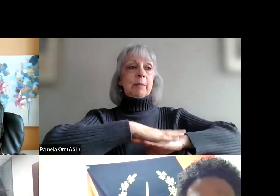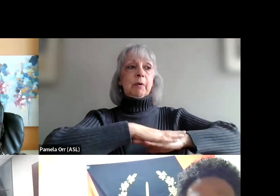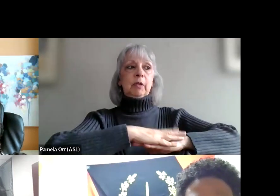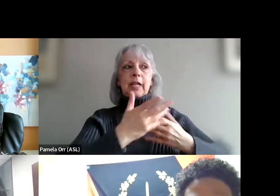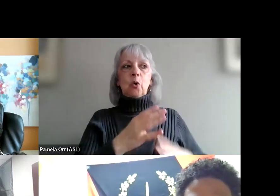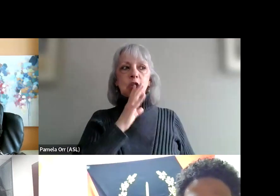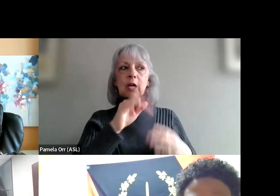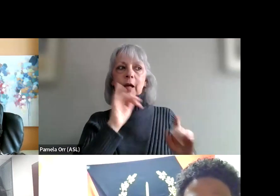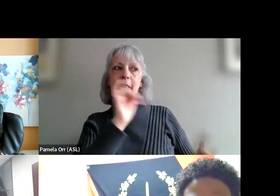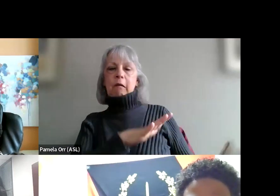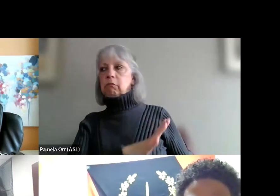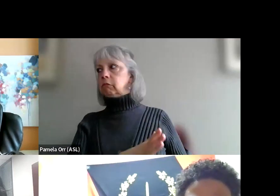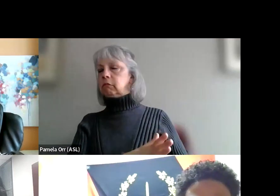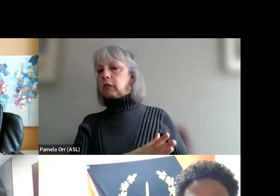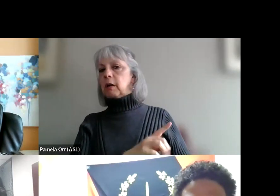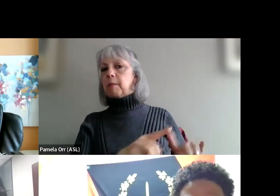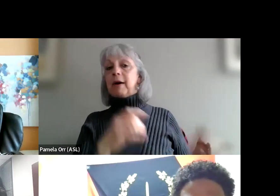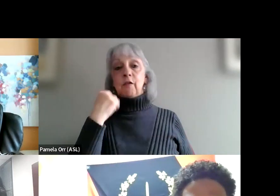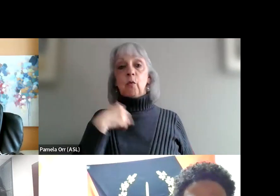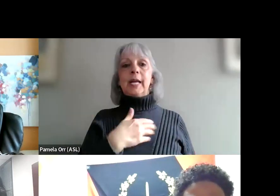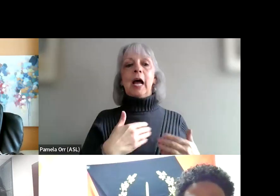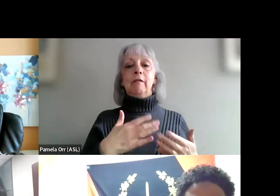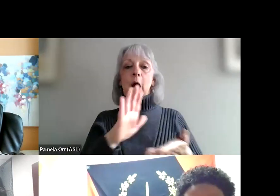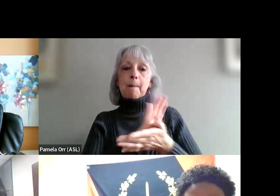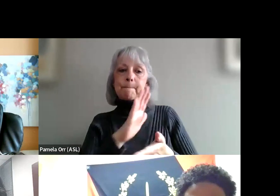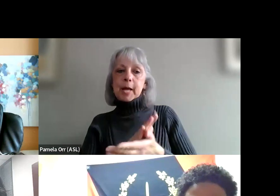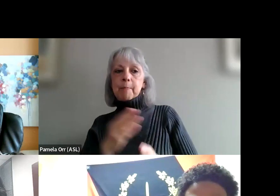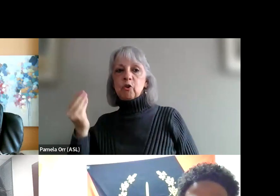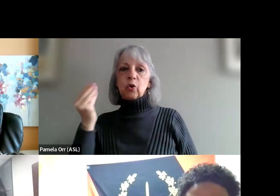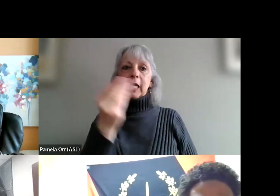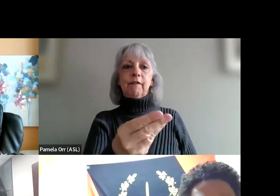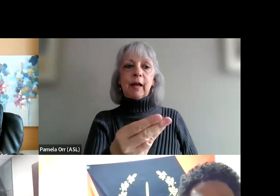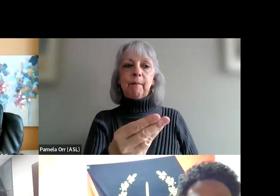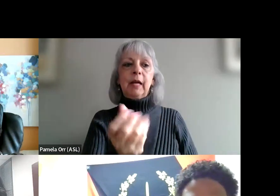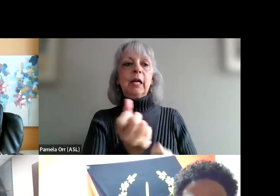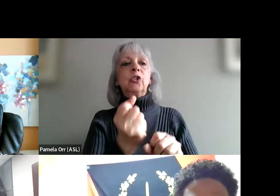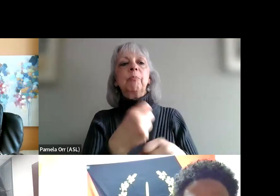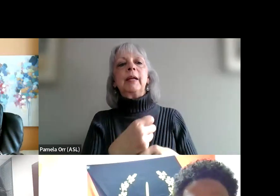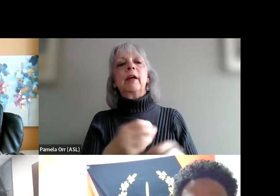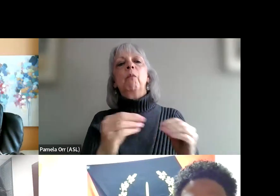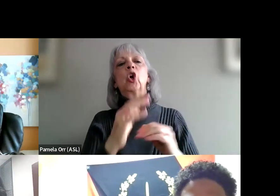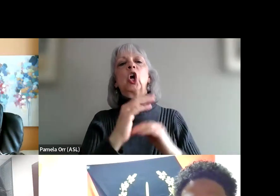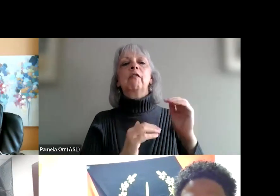Pero si tenemos algo que darles, tal vez podemos hacerles sentir más cómodo al hablar con nosotros.